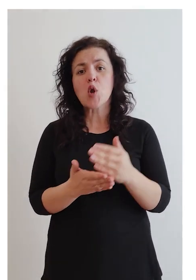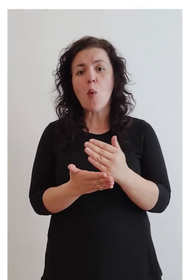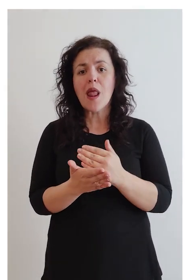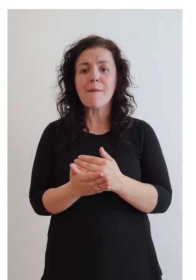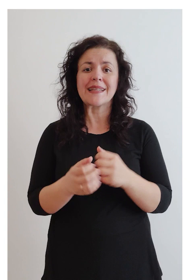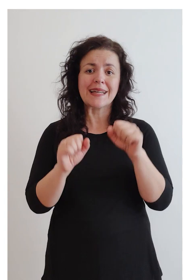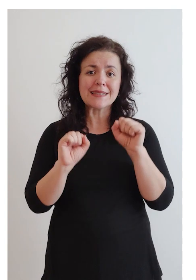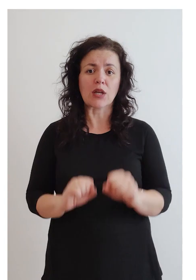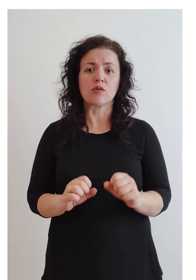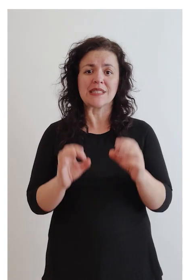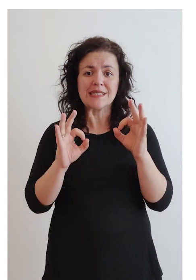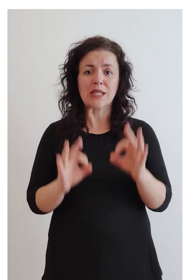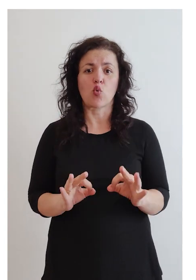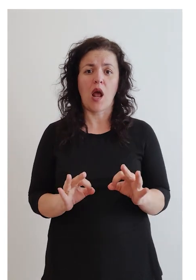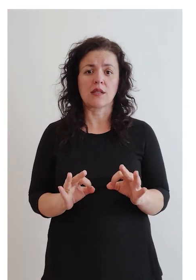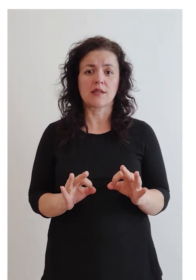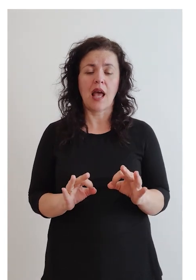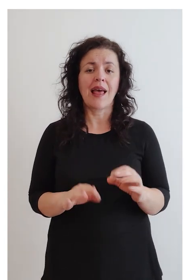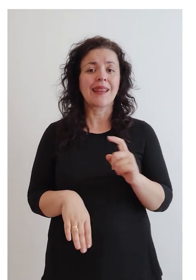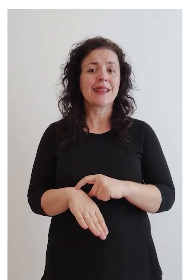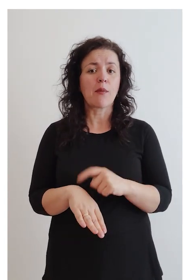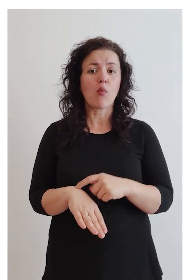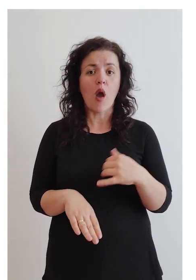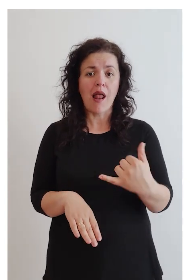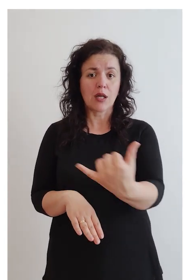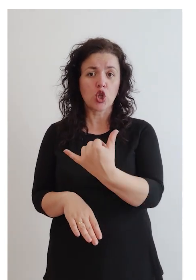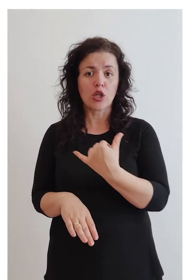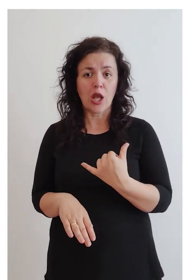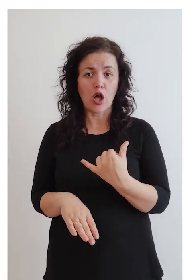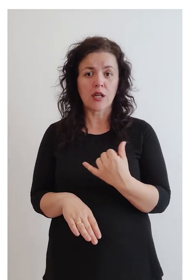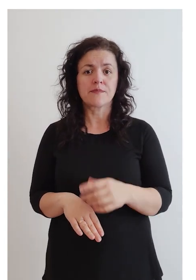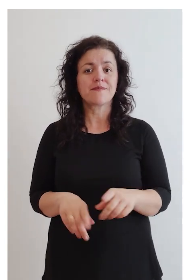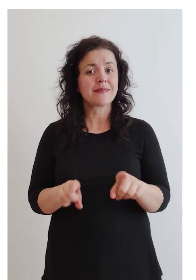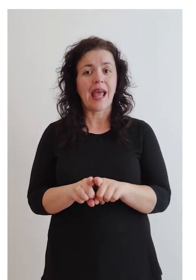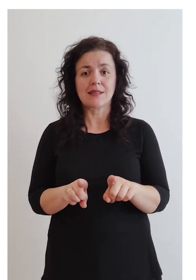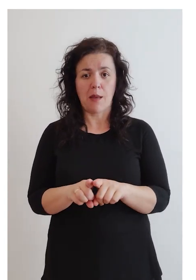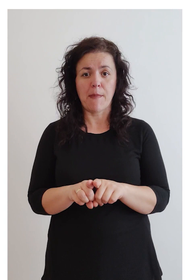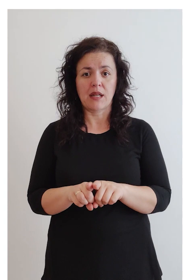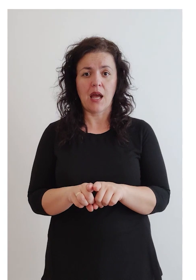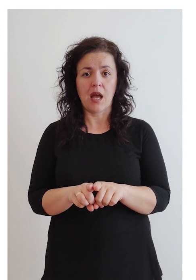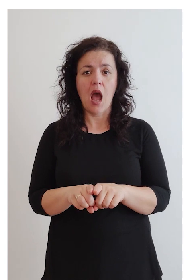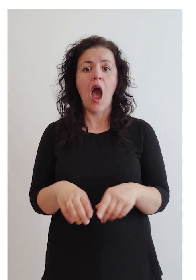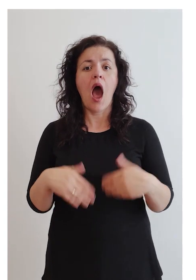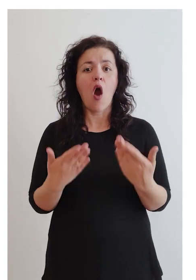De asemenea, au fost analizate evenimente neașteptate și drepturile călătorilor